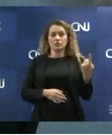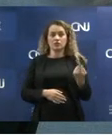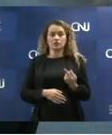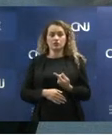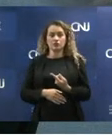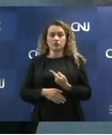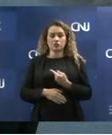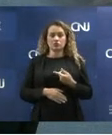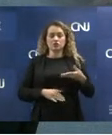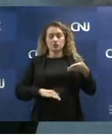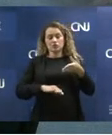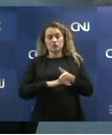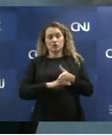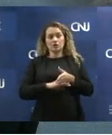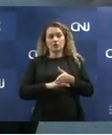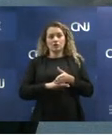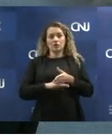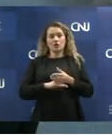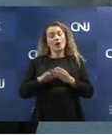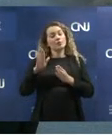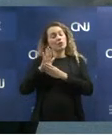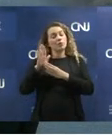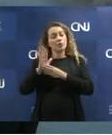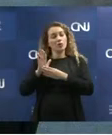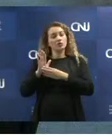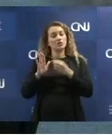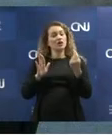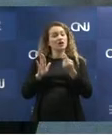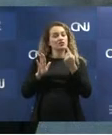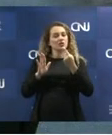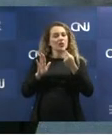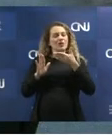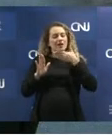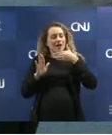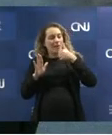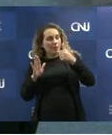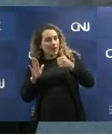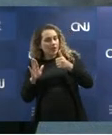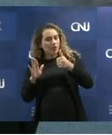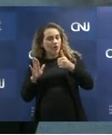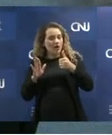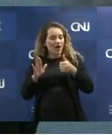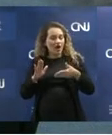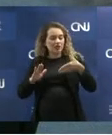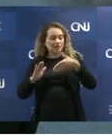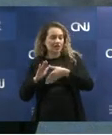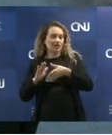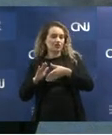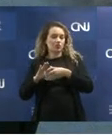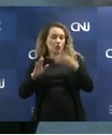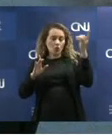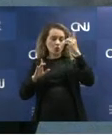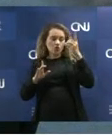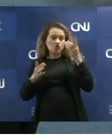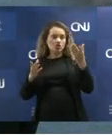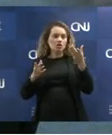Então, a propositura é apenas para adequar o nosso regimento às situações que ocorram.